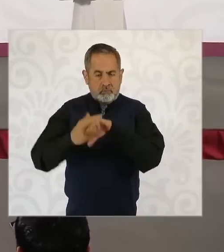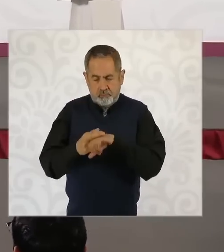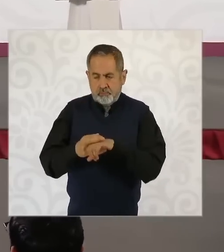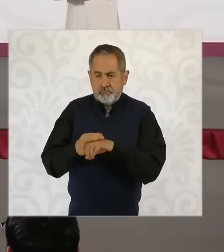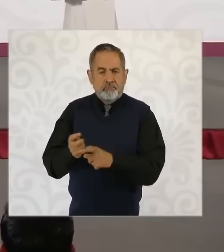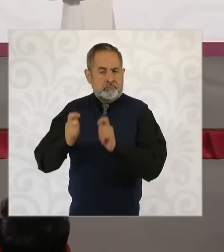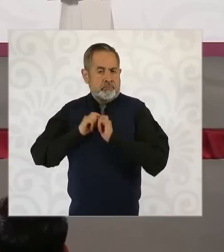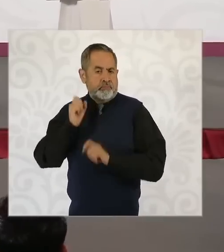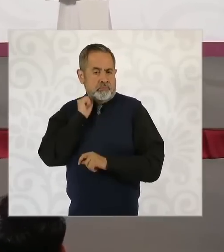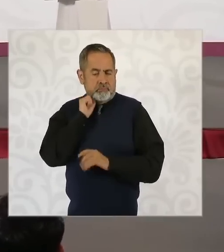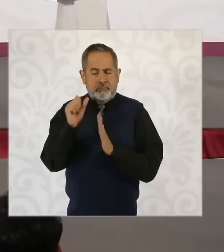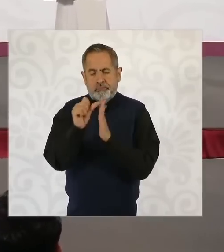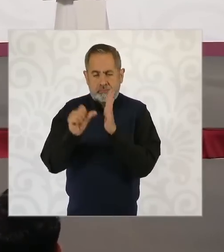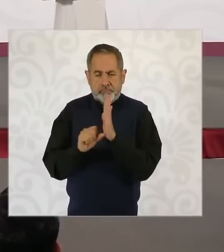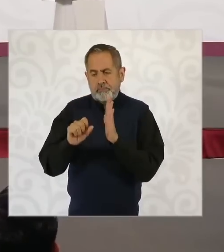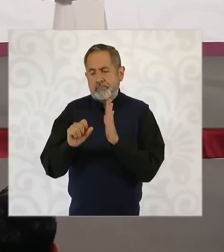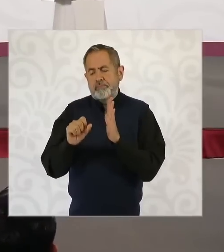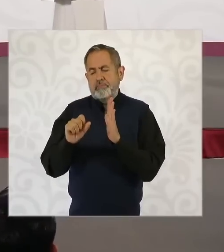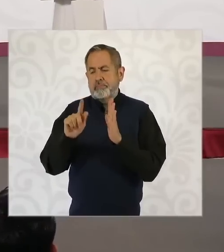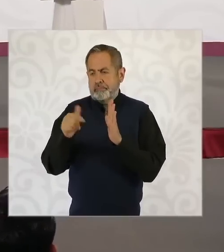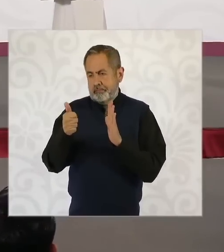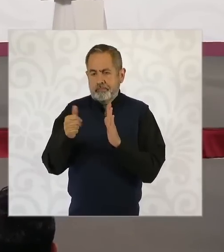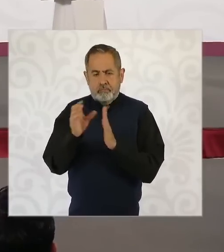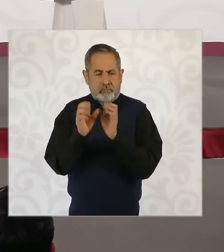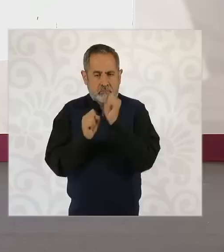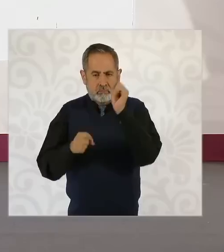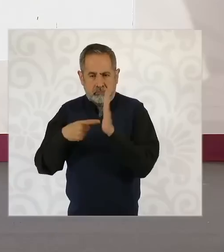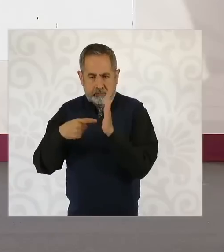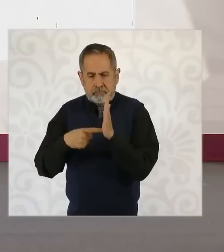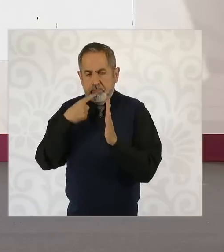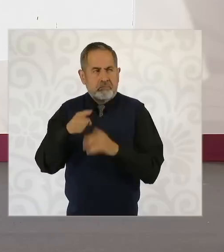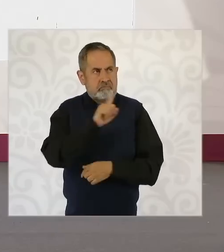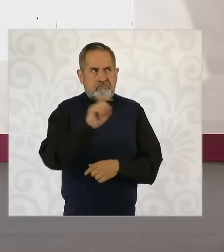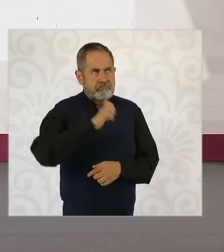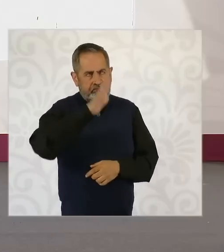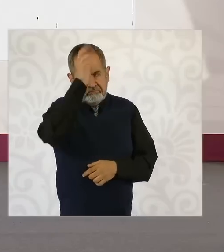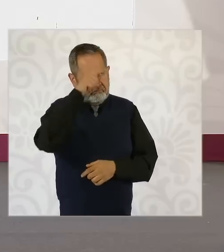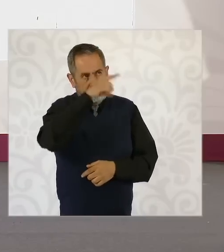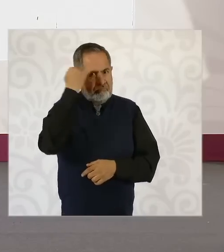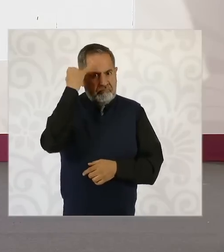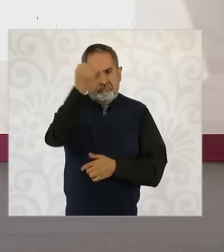en el artículo 76 de la Constitución expresamos nuestro desacuerdo con la iniciativa promovida